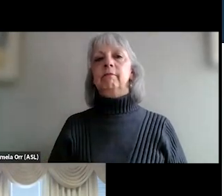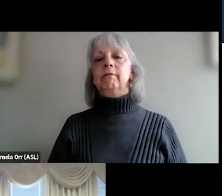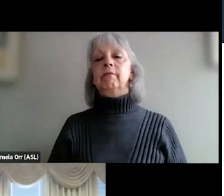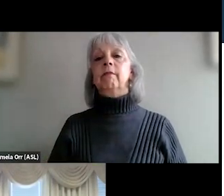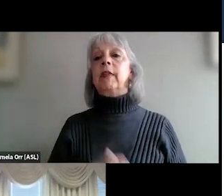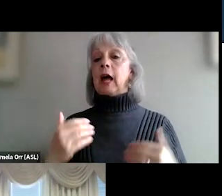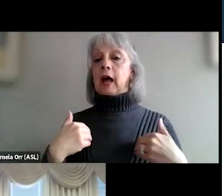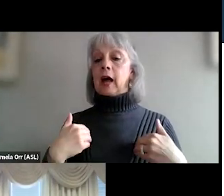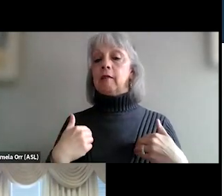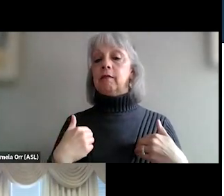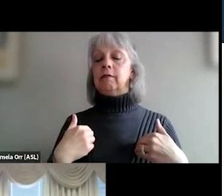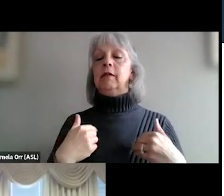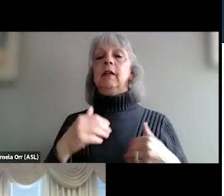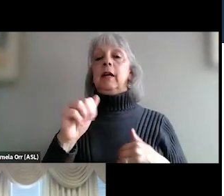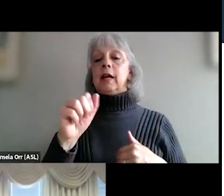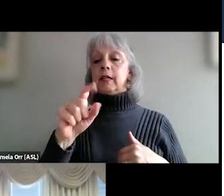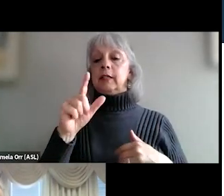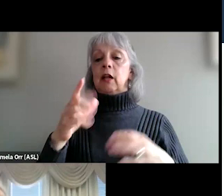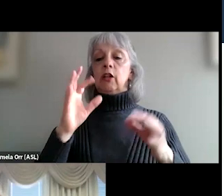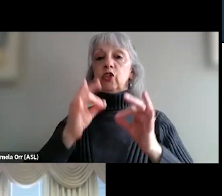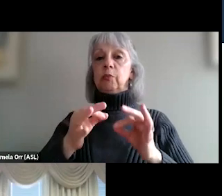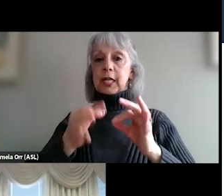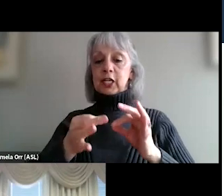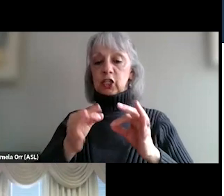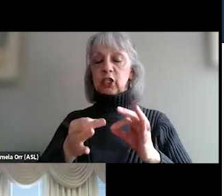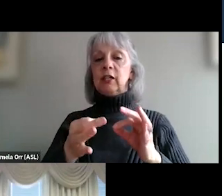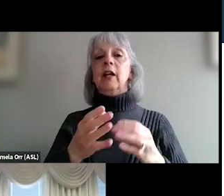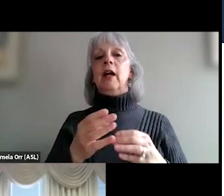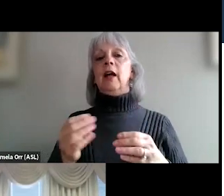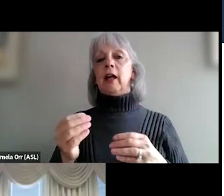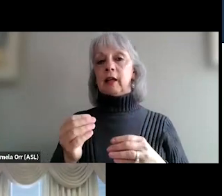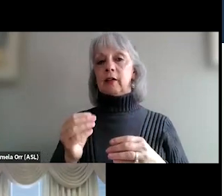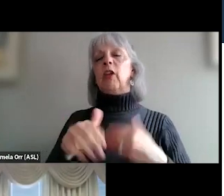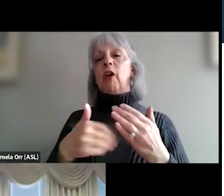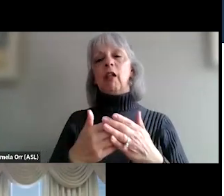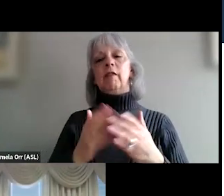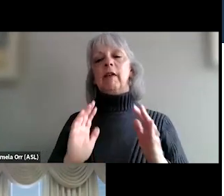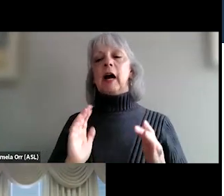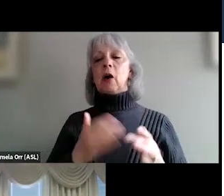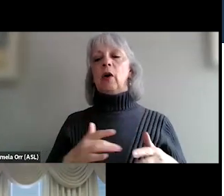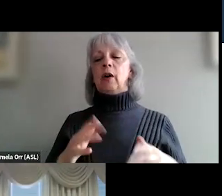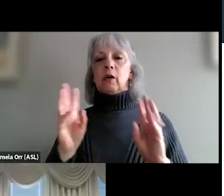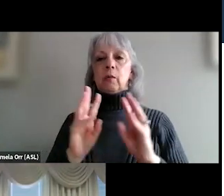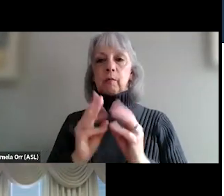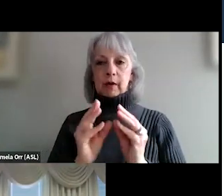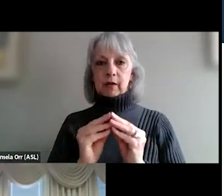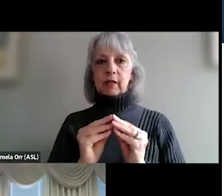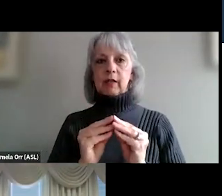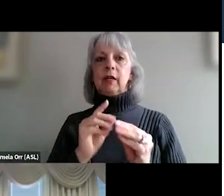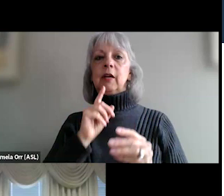Tenemos interpretación en lenguaje de señas estadounidense, igual que en todos nuestros eventos y queremos expresar nuestra gratitud